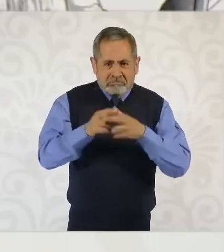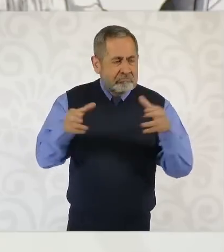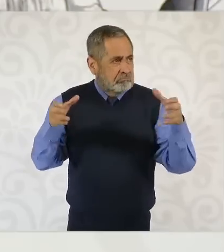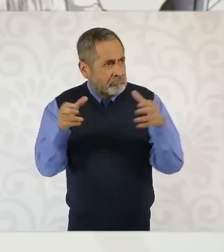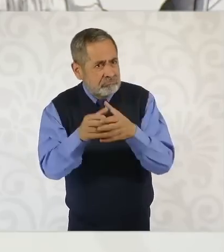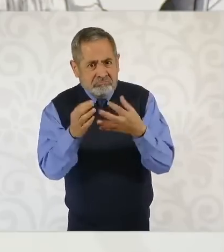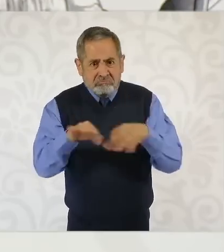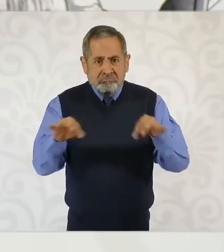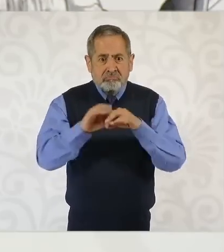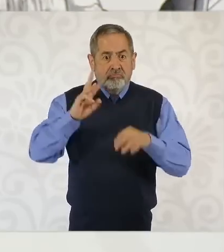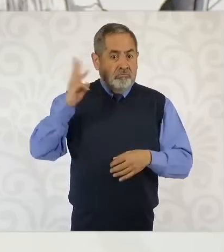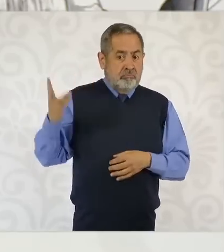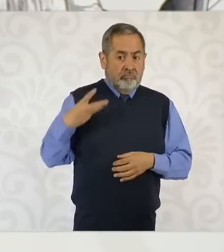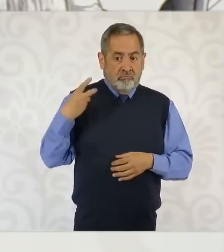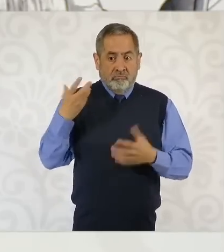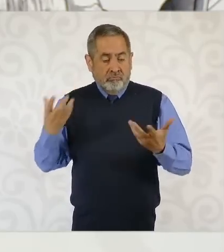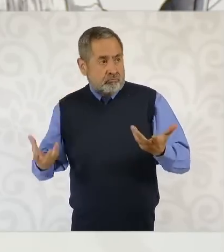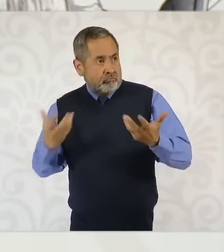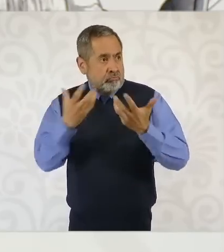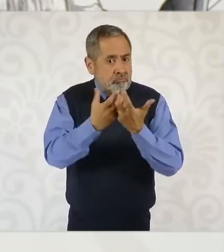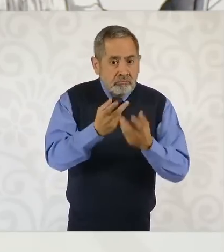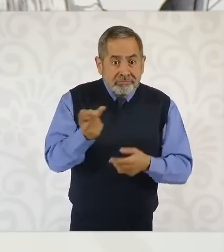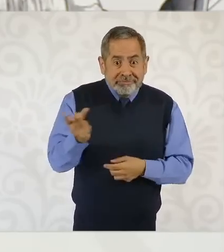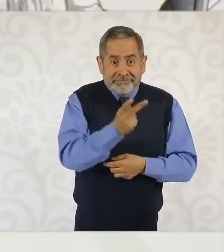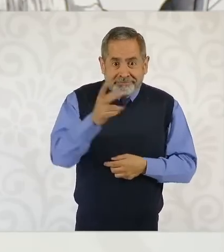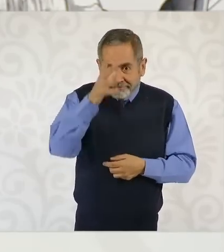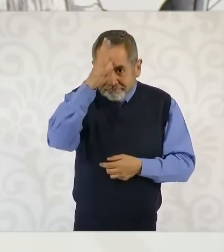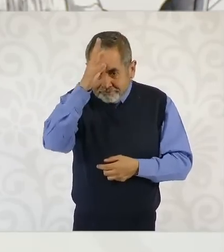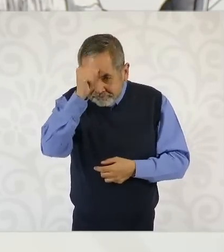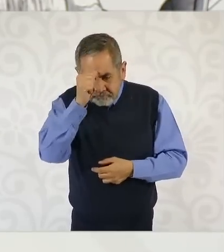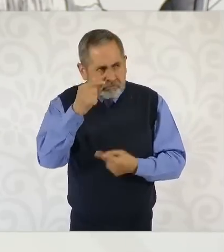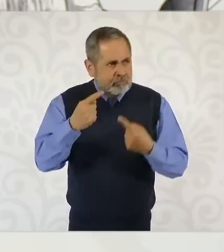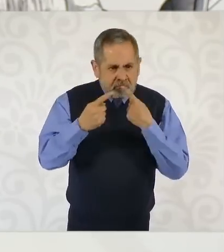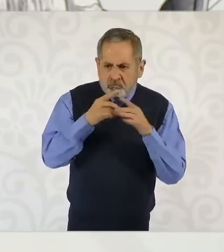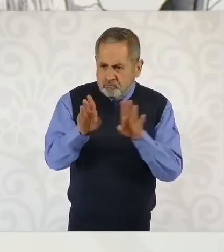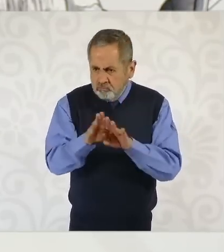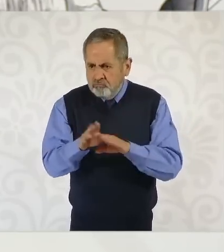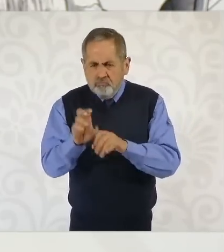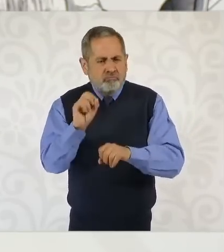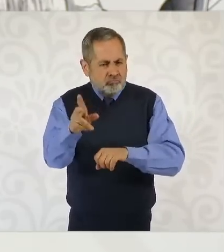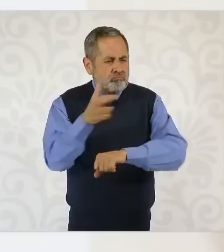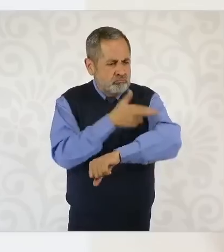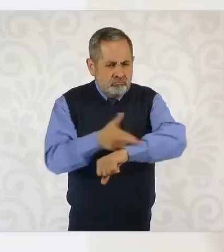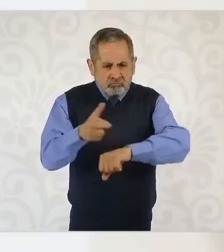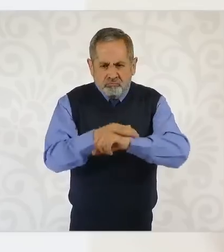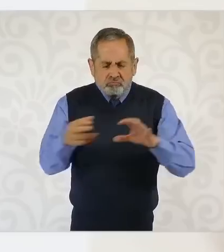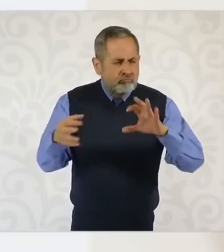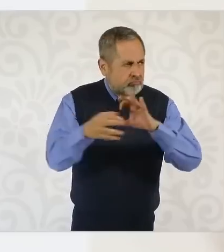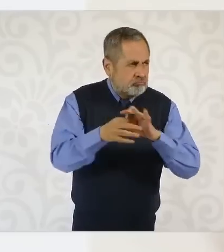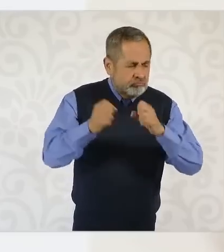importante en Washington donde se tomaron acuerdos de coordinación para el tema de la seguridad del